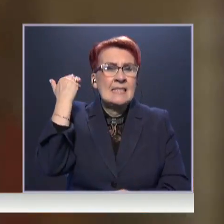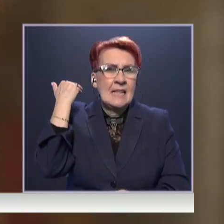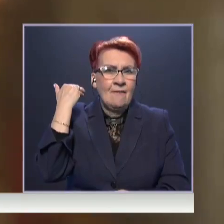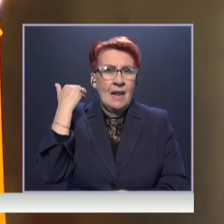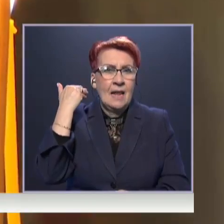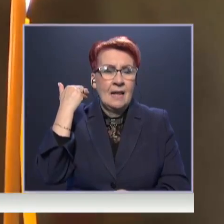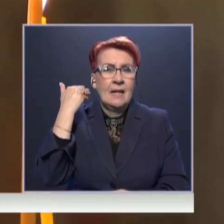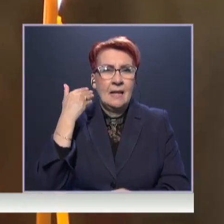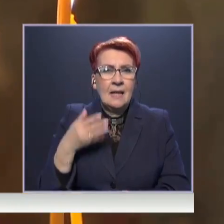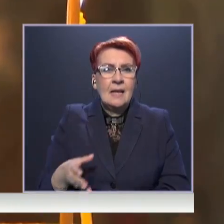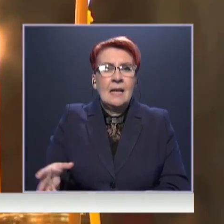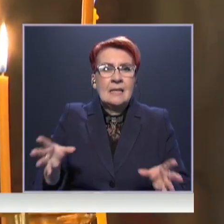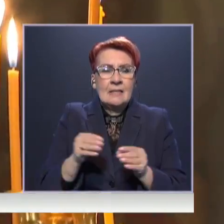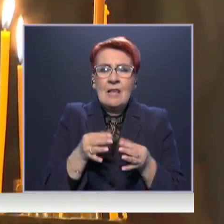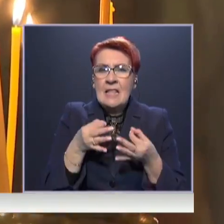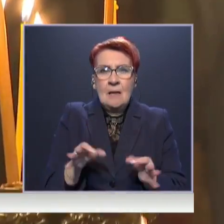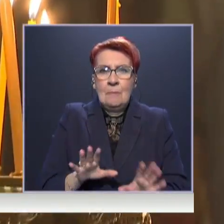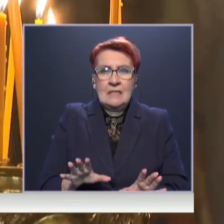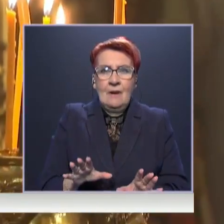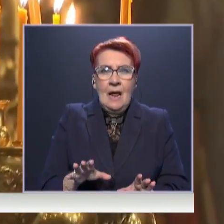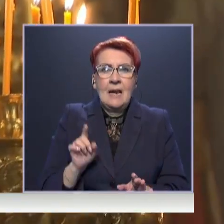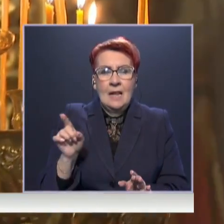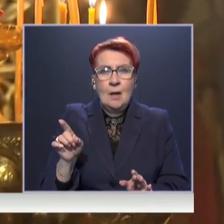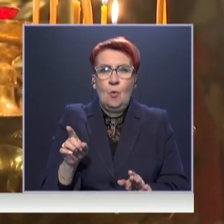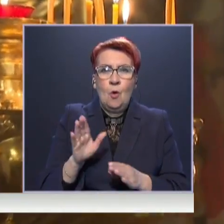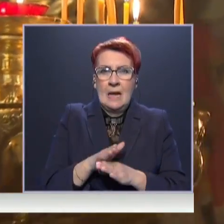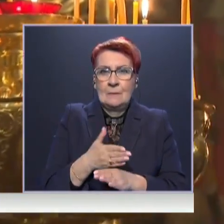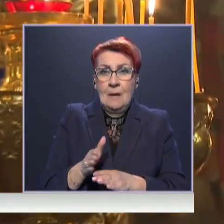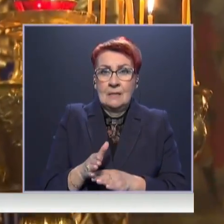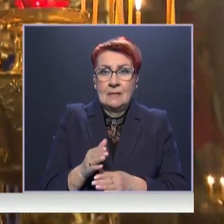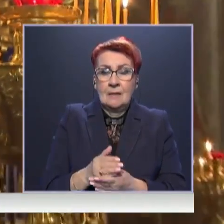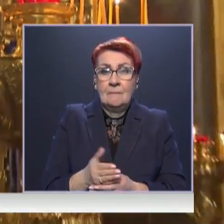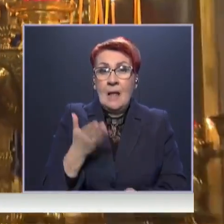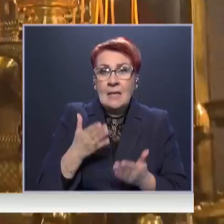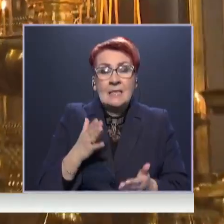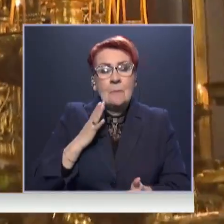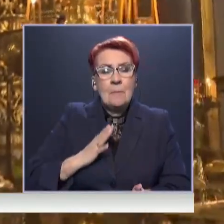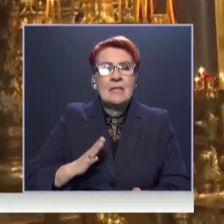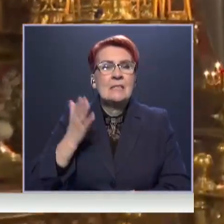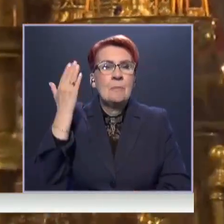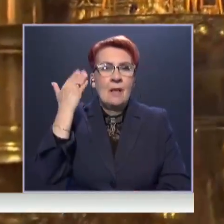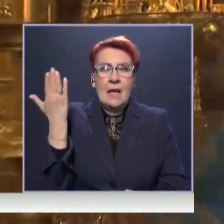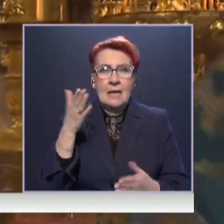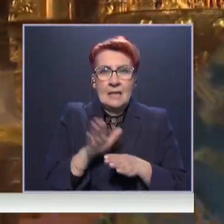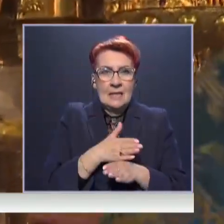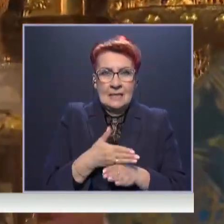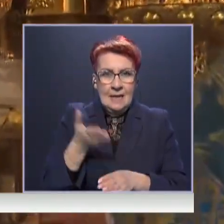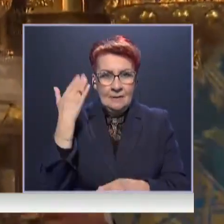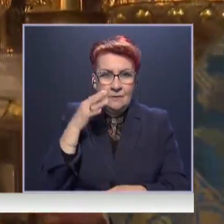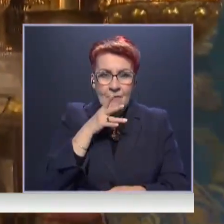нашу обществу не позволяли ему распасться а если оно и претерпевало какие-то разделения по силы Веры